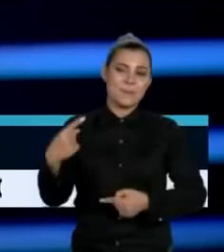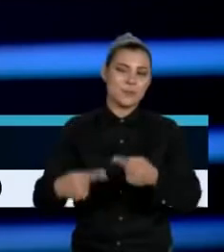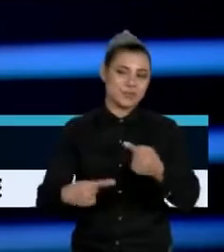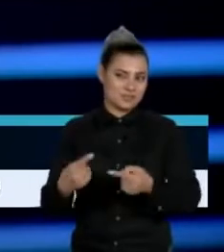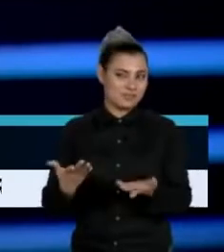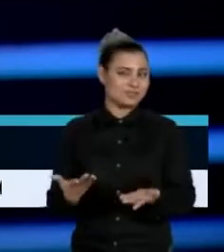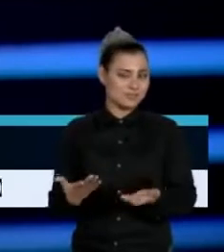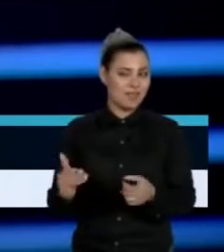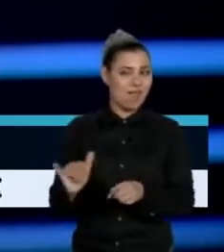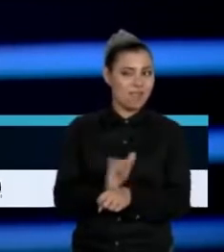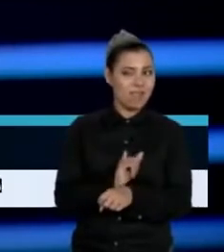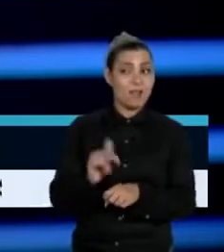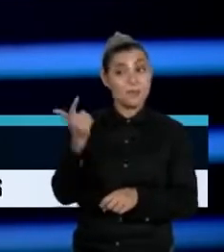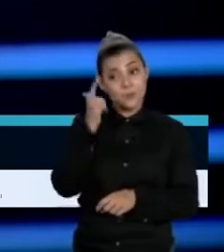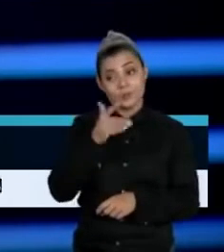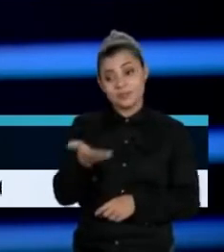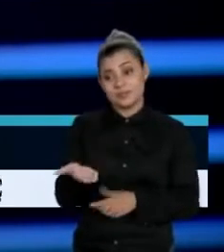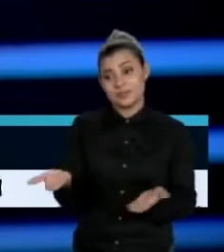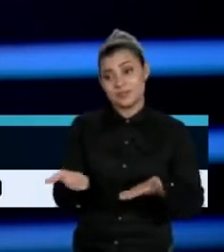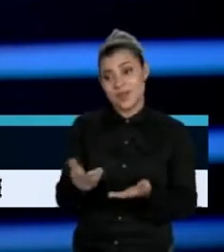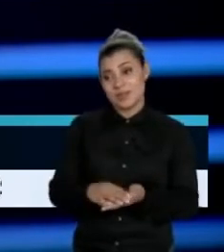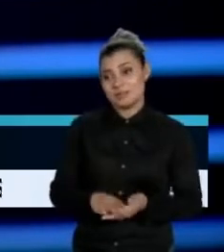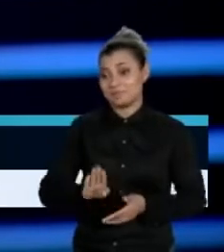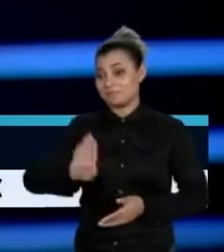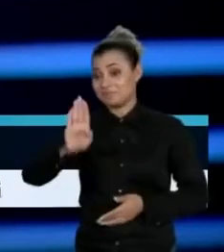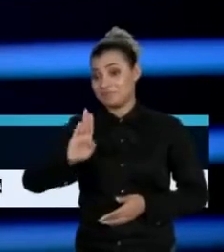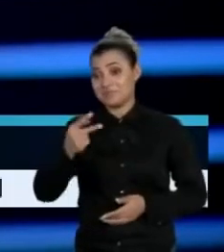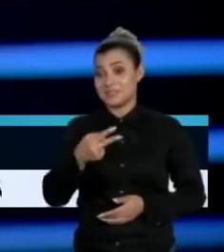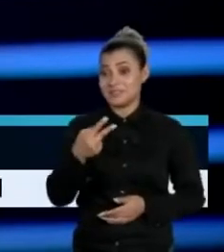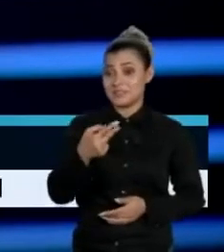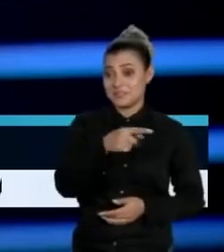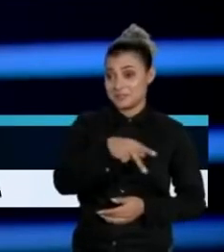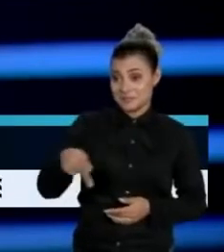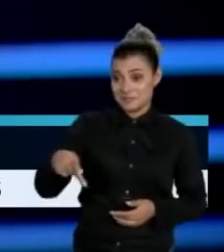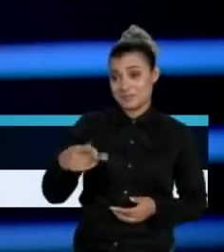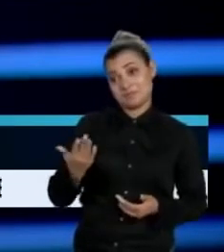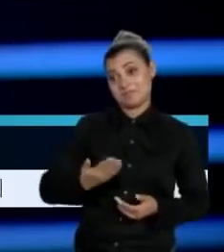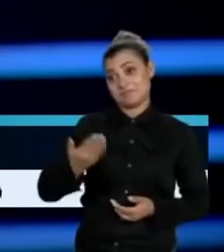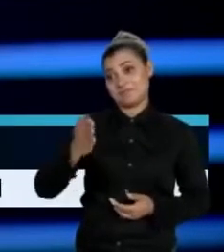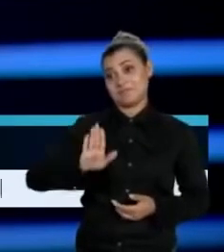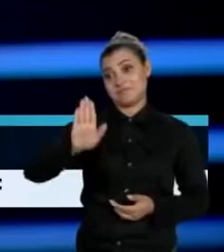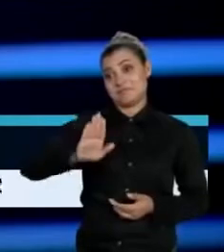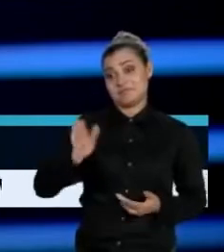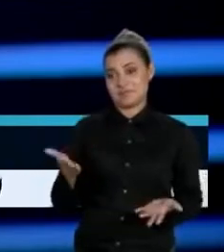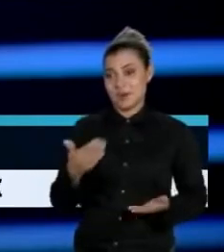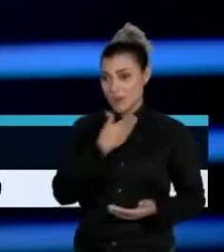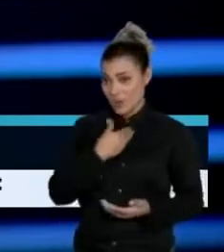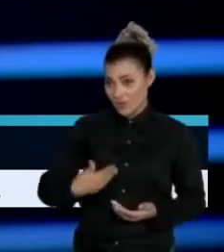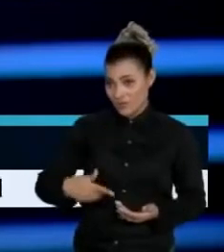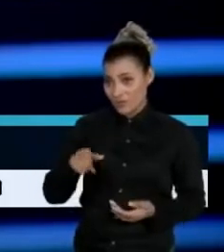acontecesse o que está acontecendo é que o governo neoliberal de marca e fosse